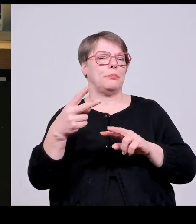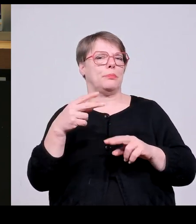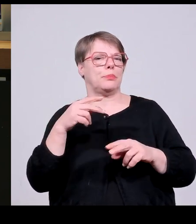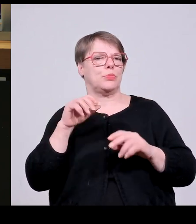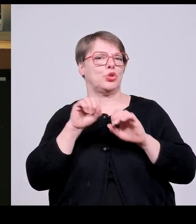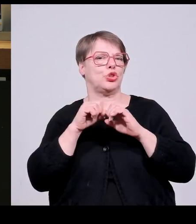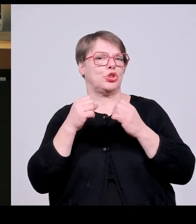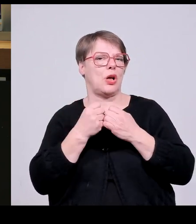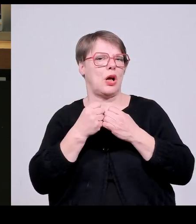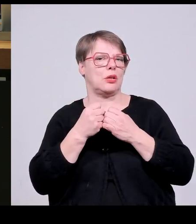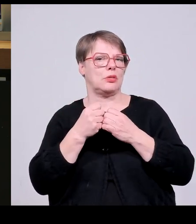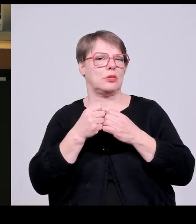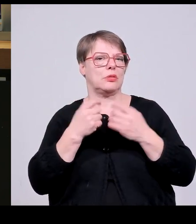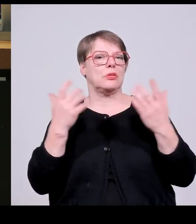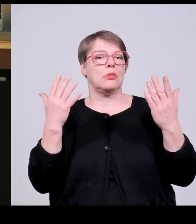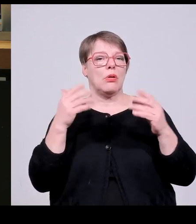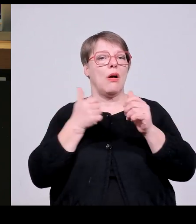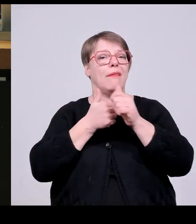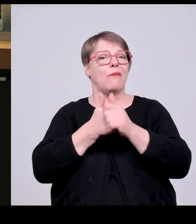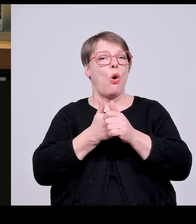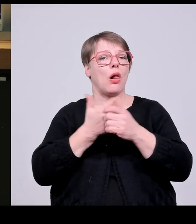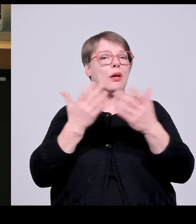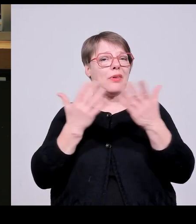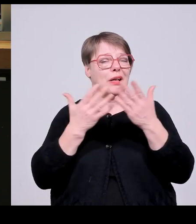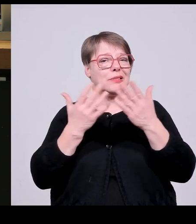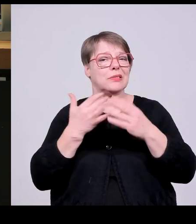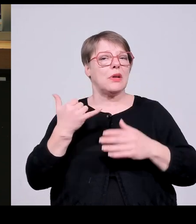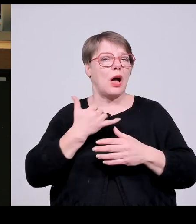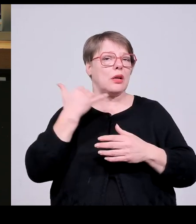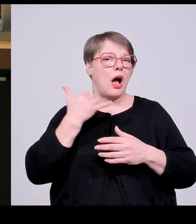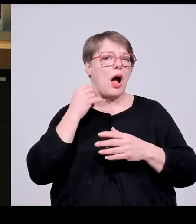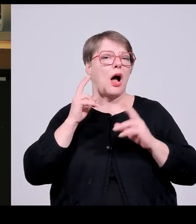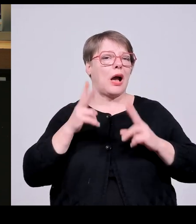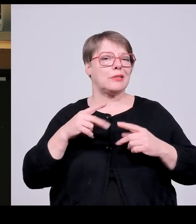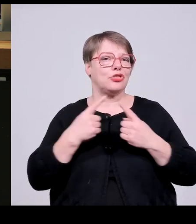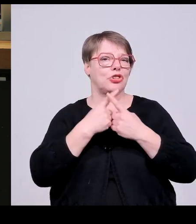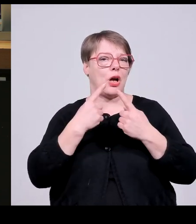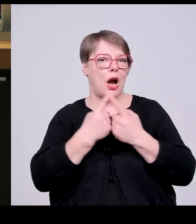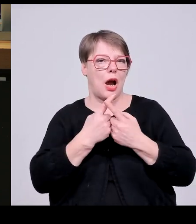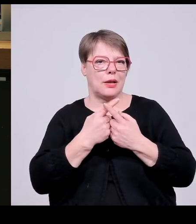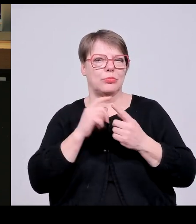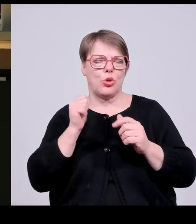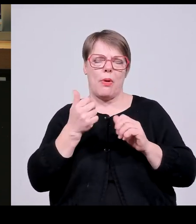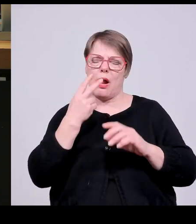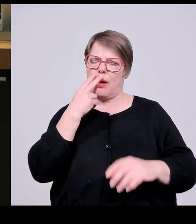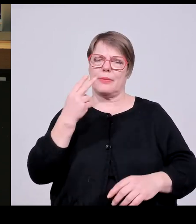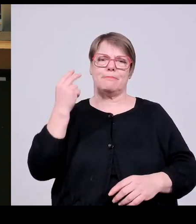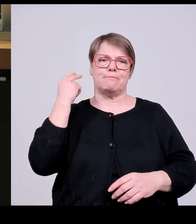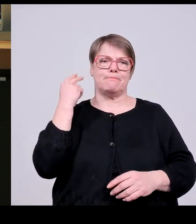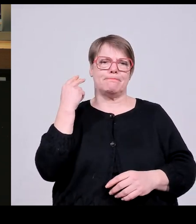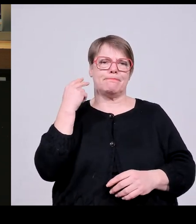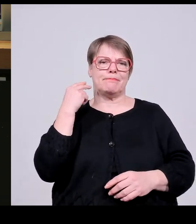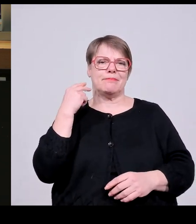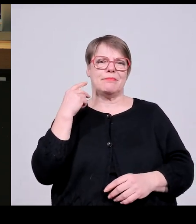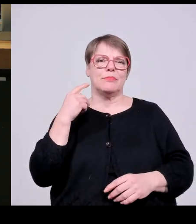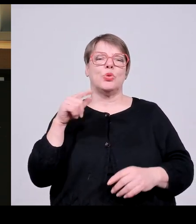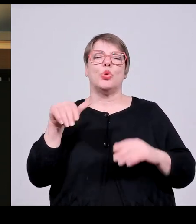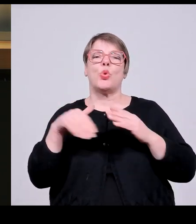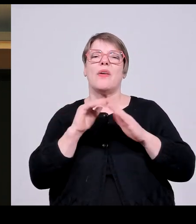obwohl die Gasak am besten dazu geeignet war, das Berliner Gasnetz zu betreiben. Schon im Dezember 2014 verurteilte das Landgericht